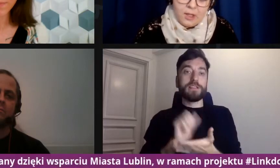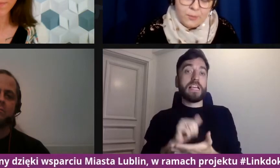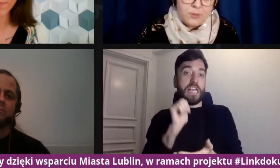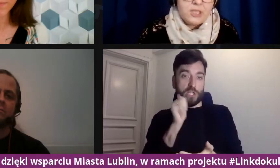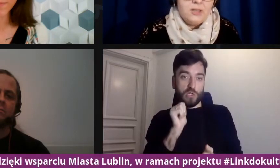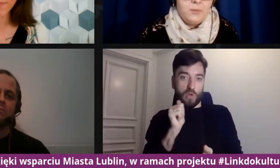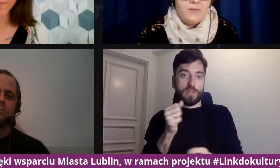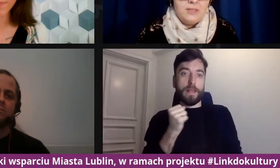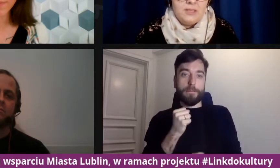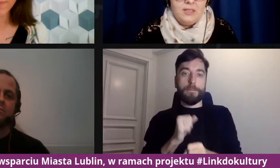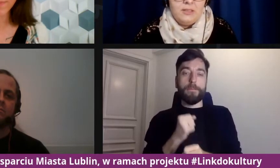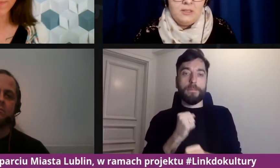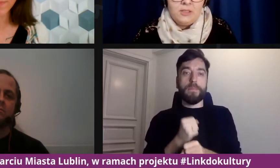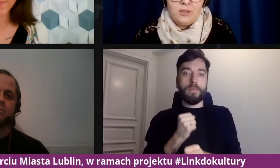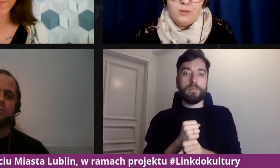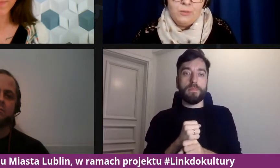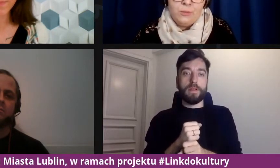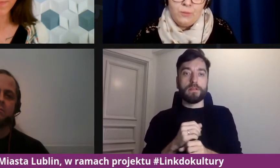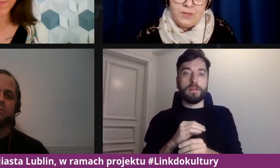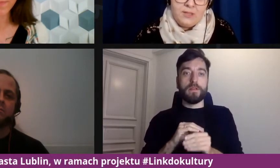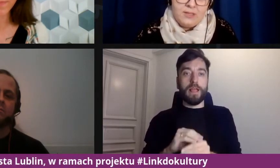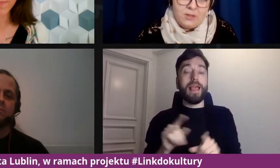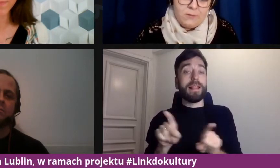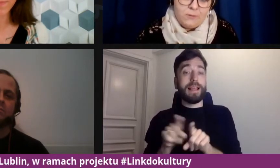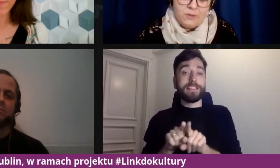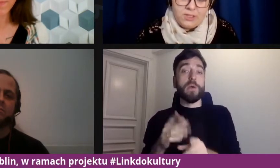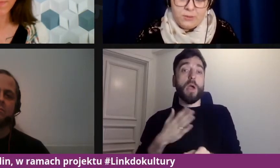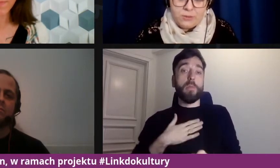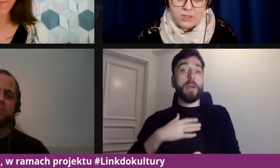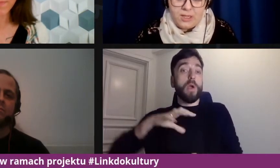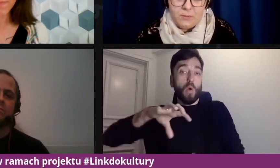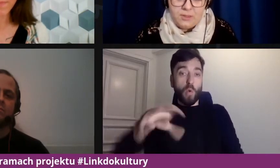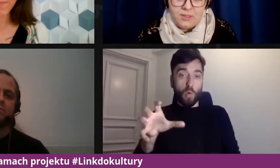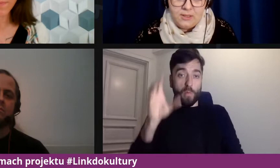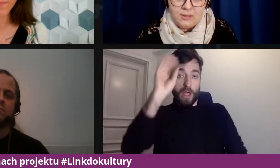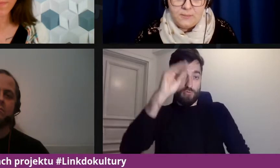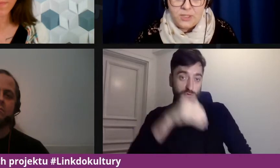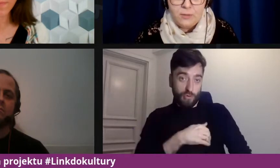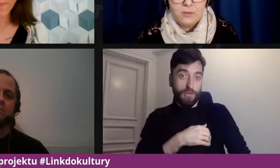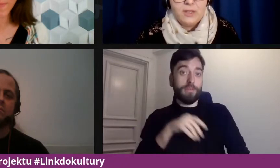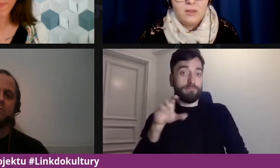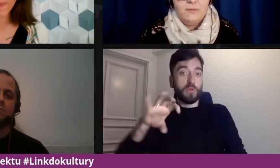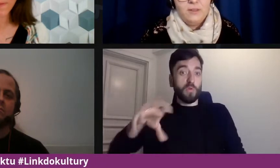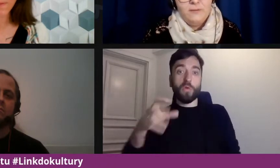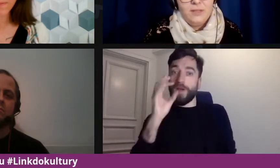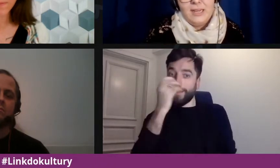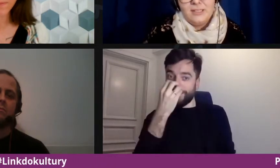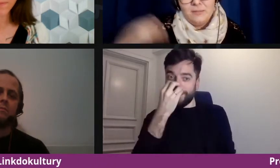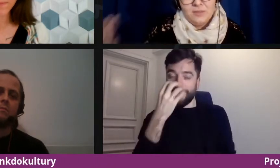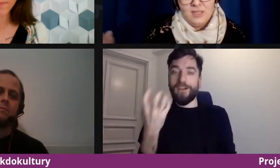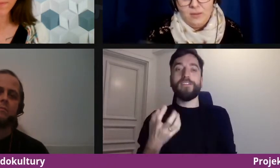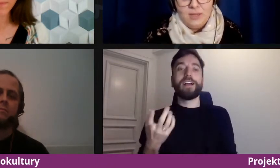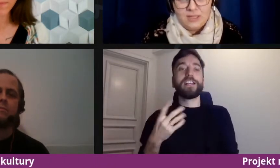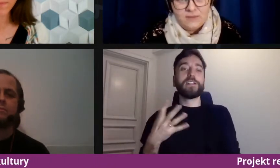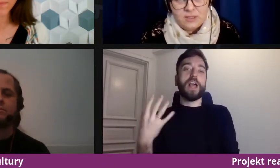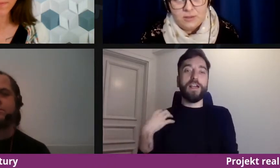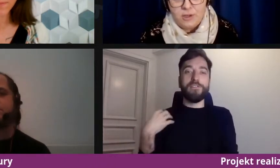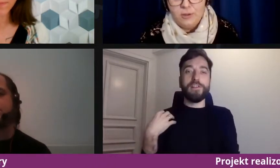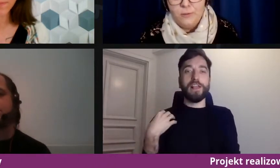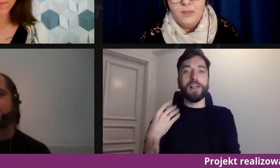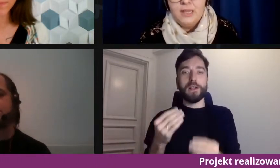prowadzę szkolną grupę cyrkową, gdzie przekrój wiekowy wykracza poza edukacje wczesnoszkolną.